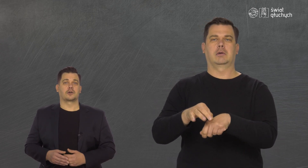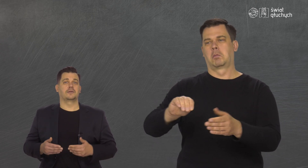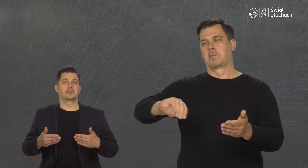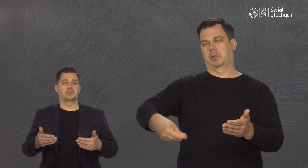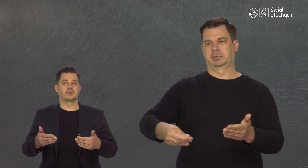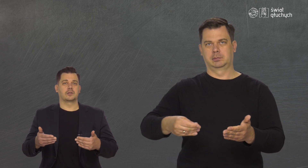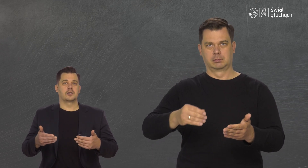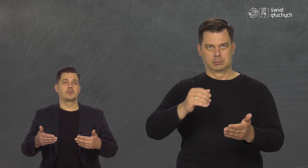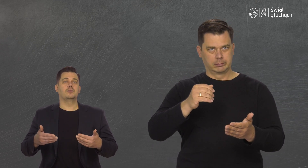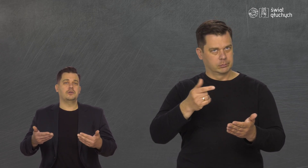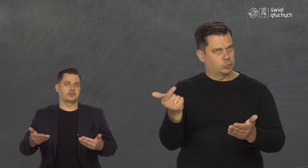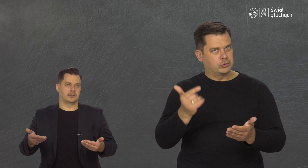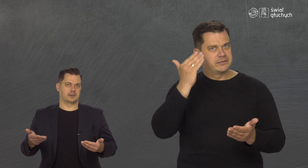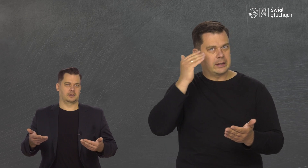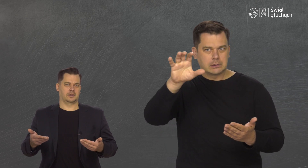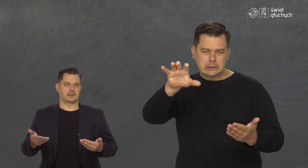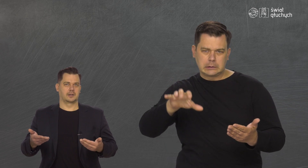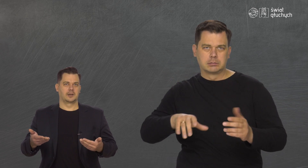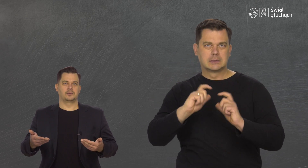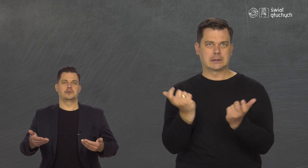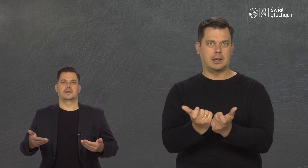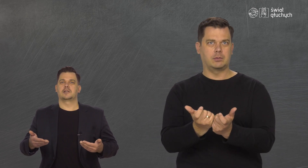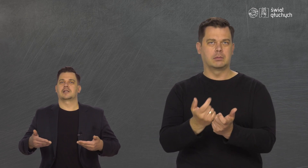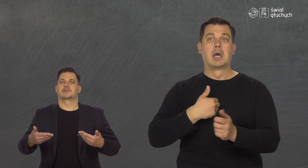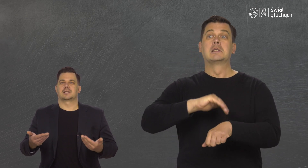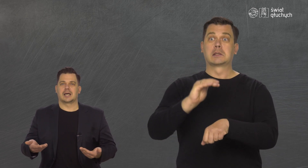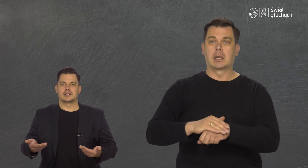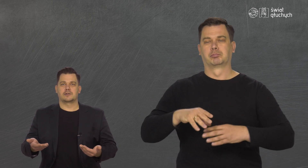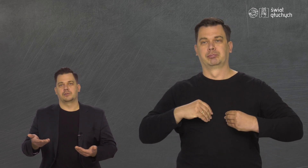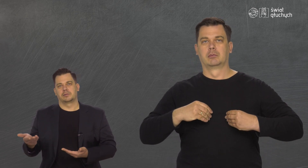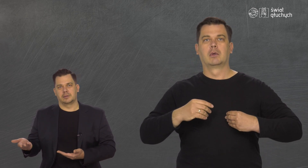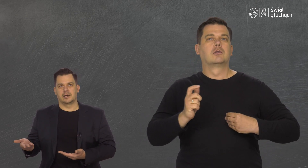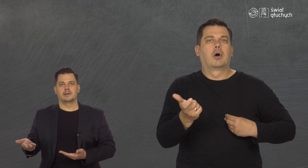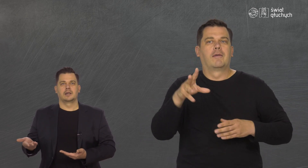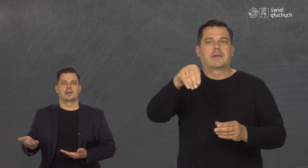Cokolwiek podpisujesz, musisz wiedzieć, co to jest. Musisz wiedzieć, na co się zgadzasz – lub też nie zgadzasz –